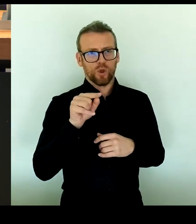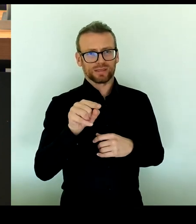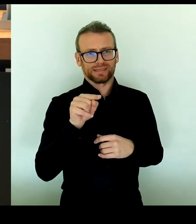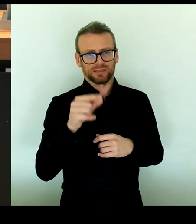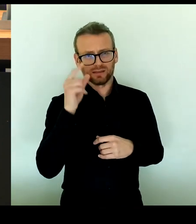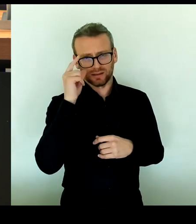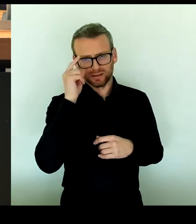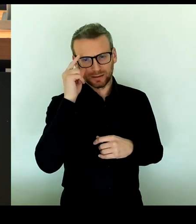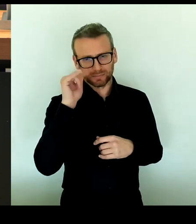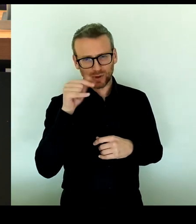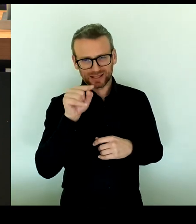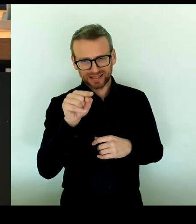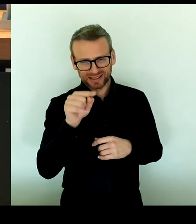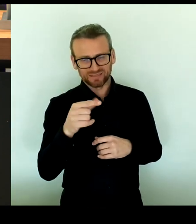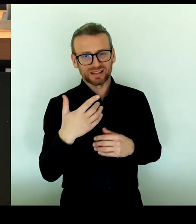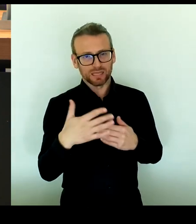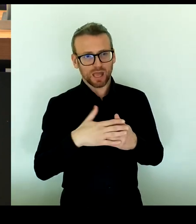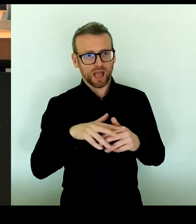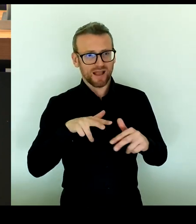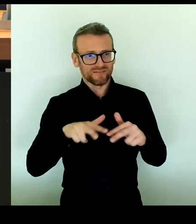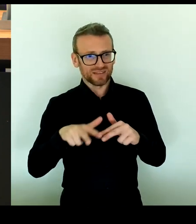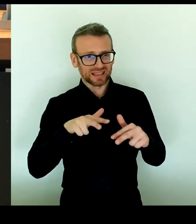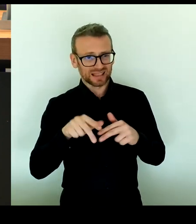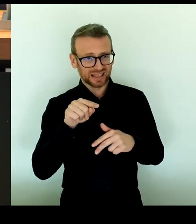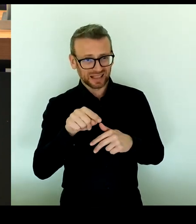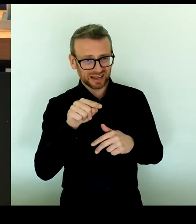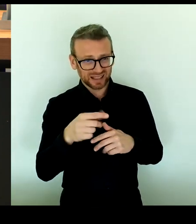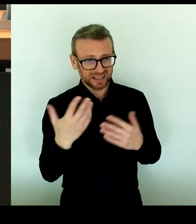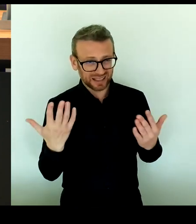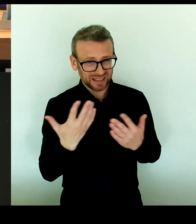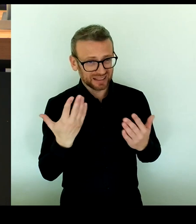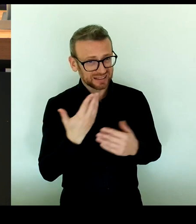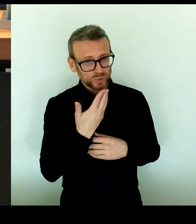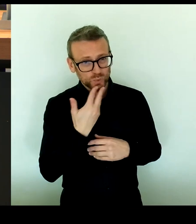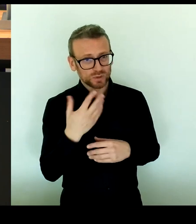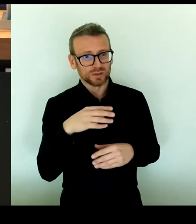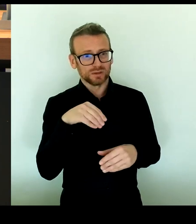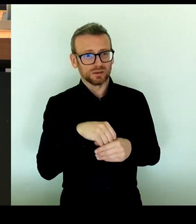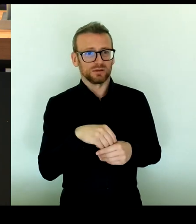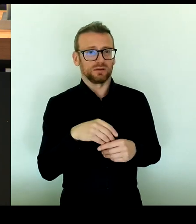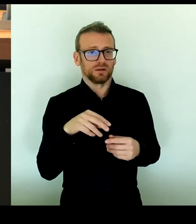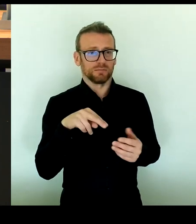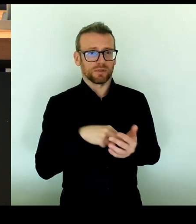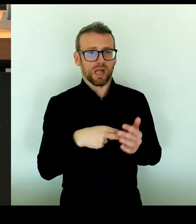Dann stelle ich mir die Frage: Wie sollen nicht nur einzelne Vorhaben von städtischen, privaten und Genossenschaften